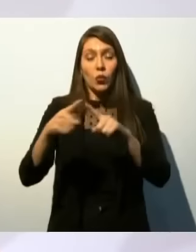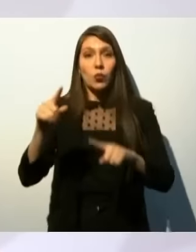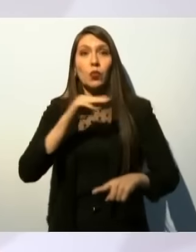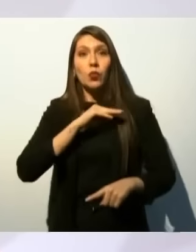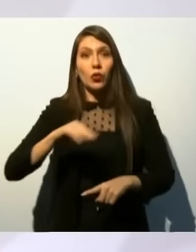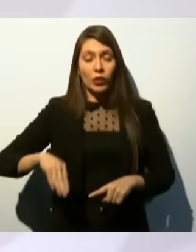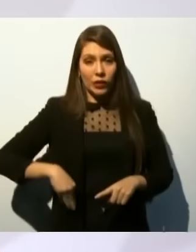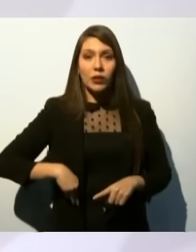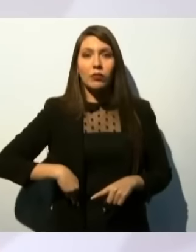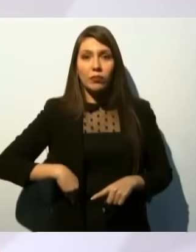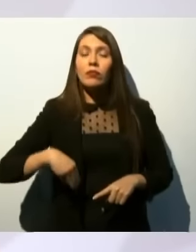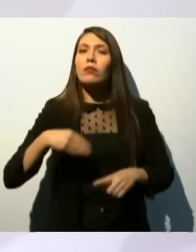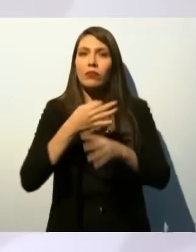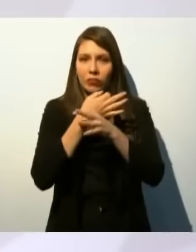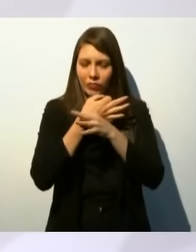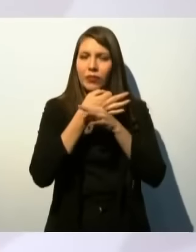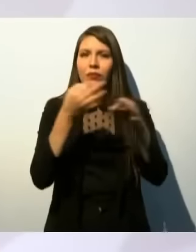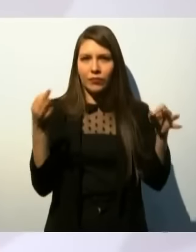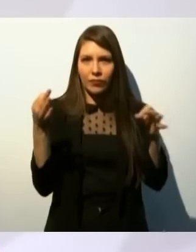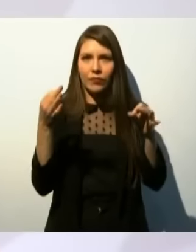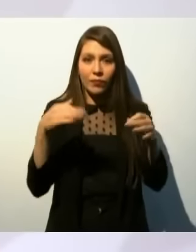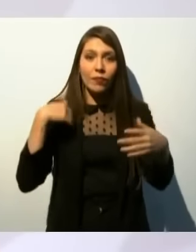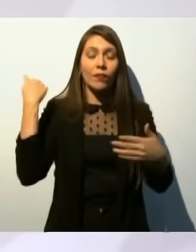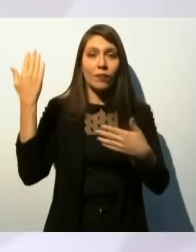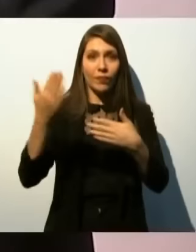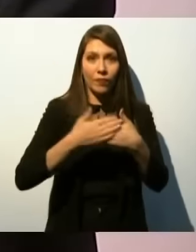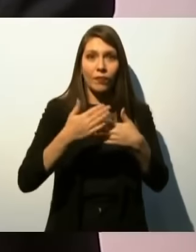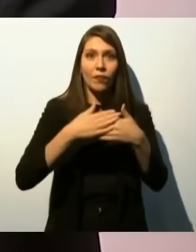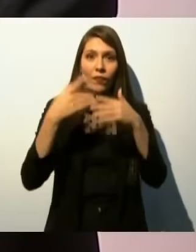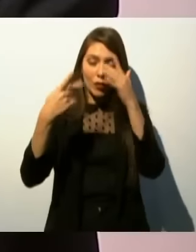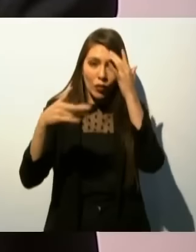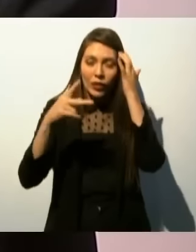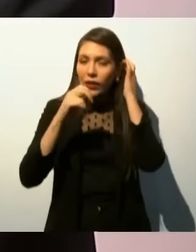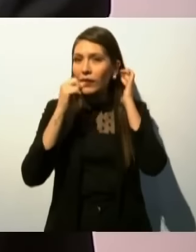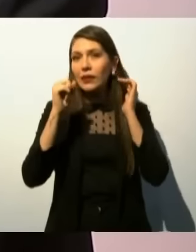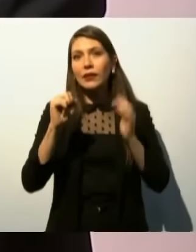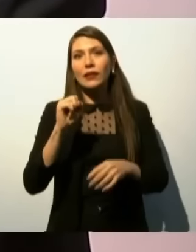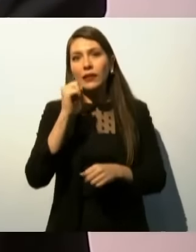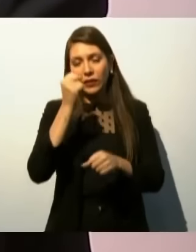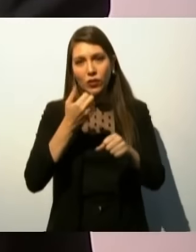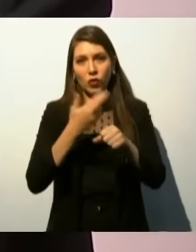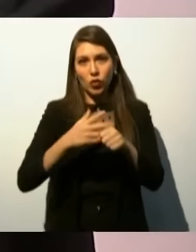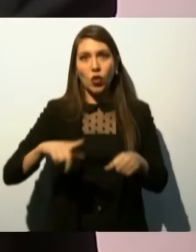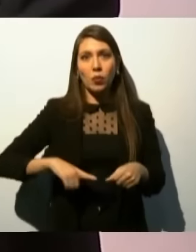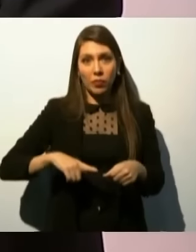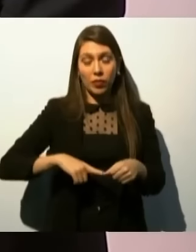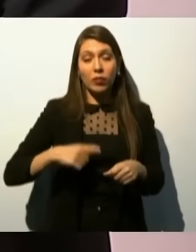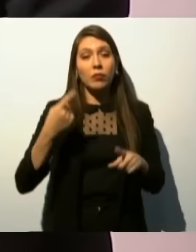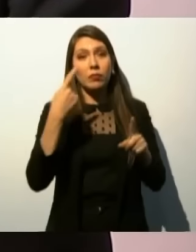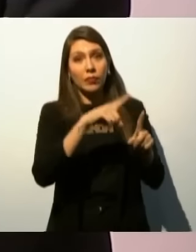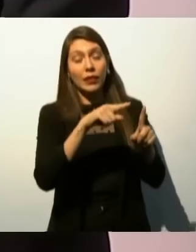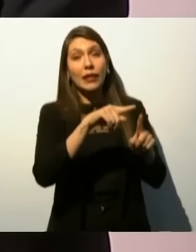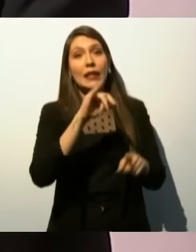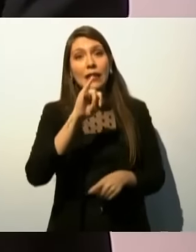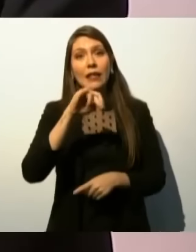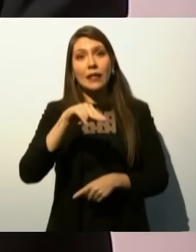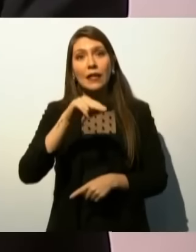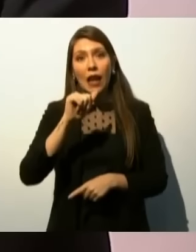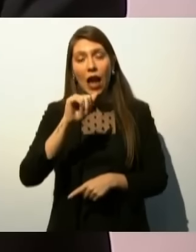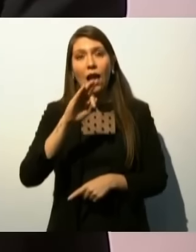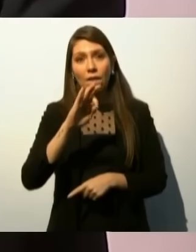presidencial y de la secretaría de gobernación han instruido al inafed con ideas precisas de